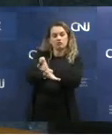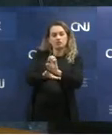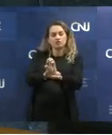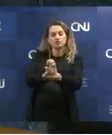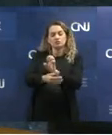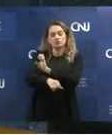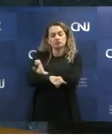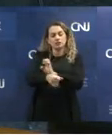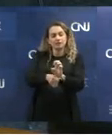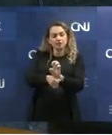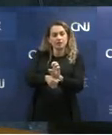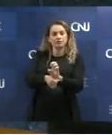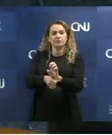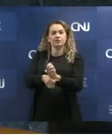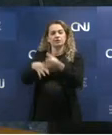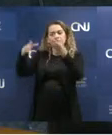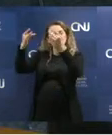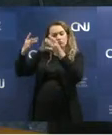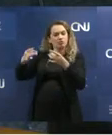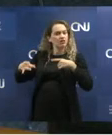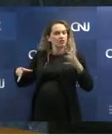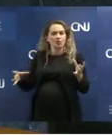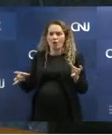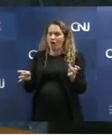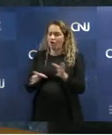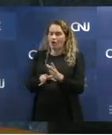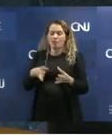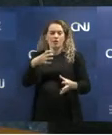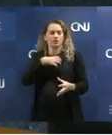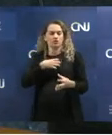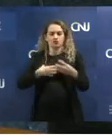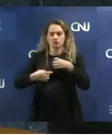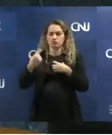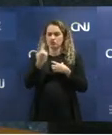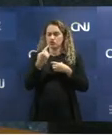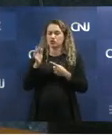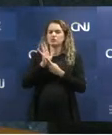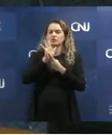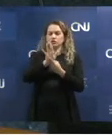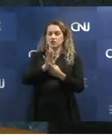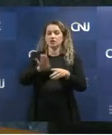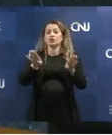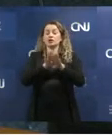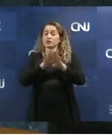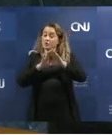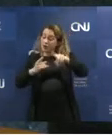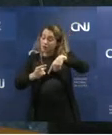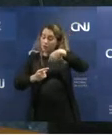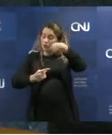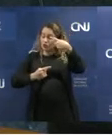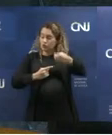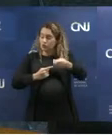que não se concretiza e de uma forma muito evidente. Por outro lado, quando nesse